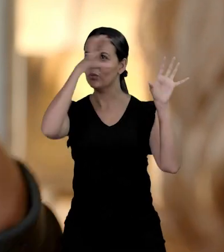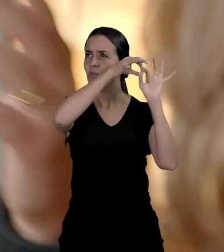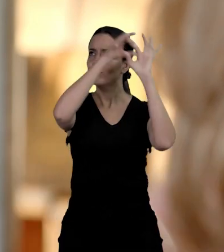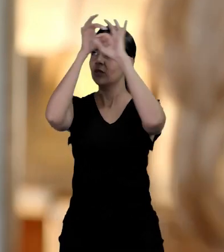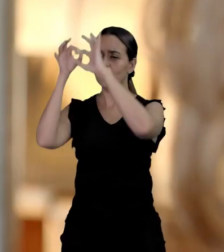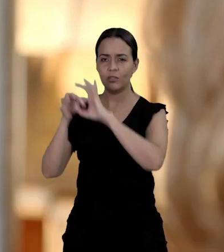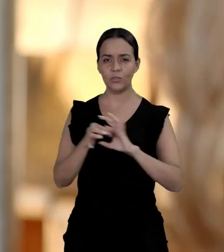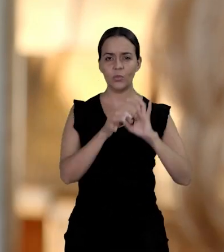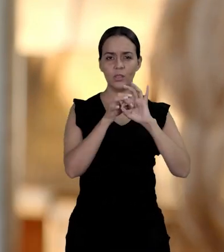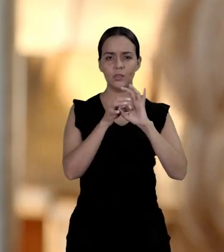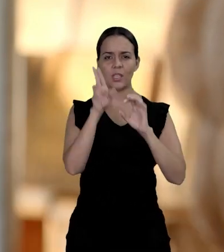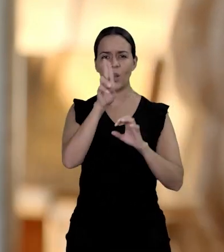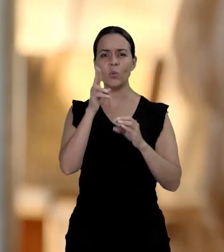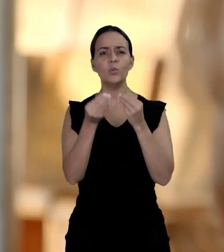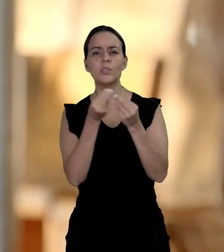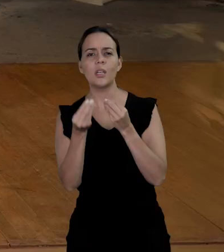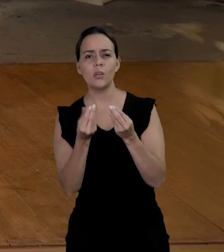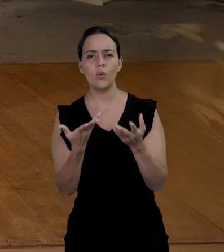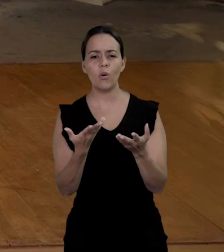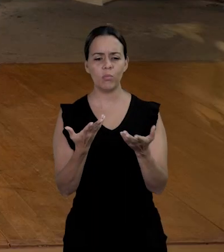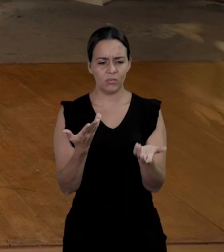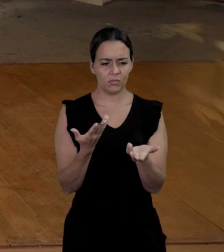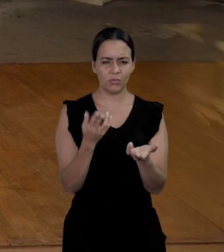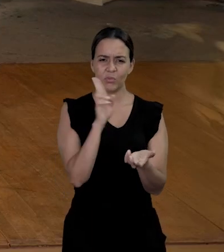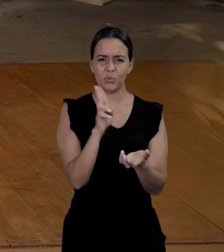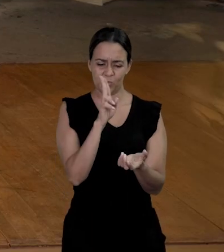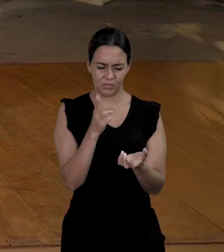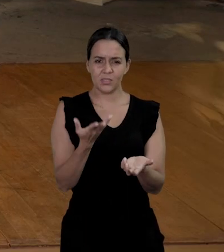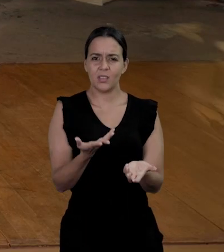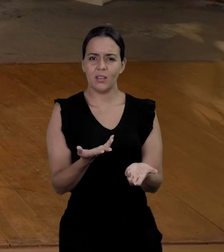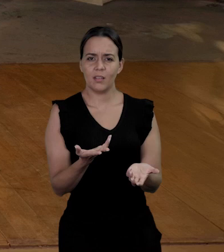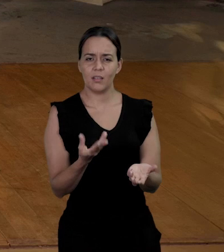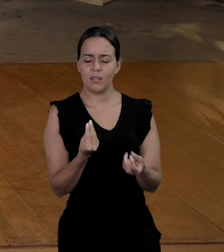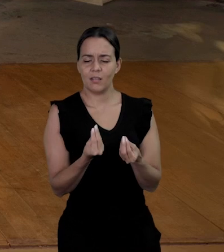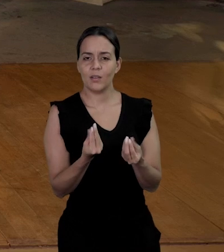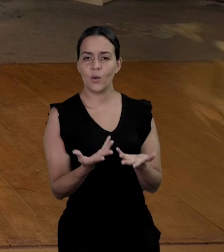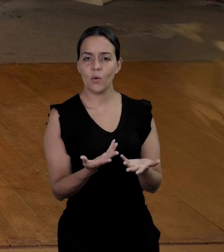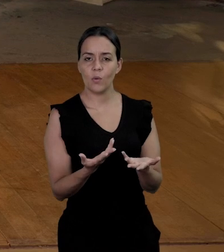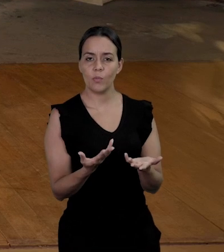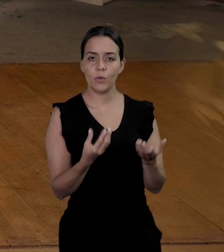É, contextualizar o conhecimento, né? Isso, mas não é... No corpo, é no espaço, é na ação. Isso,